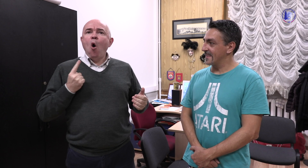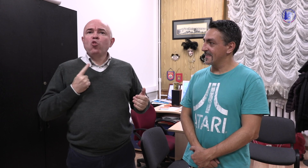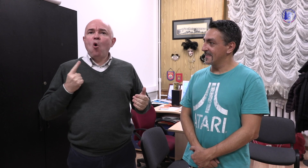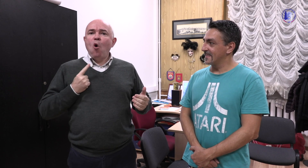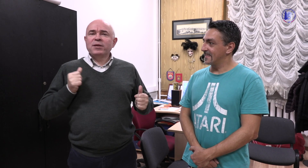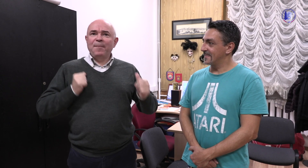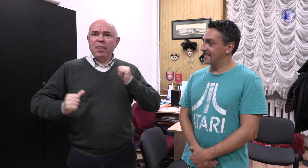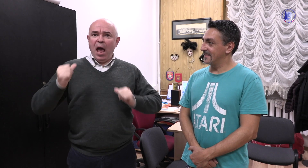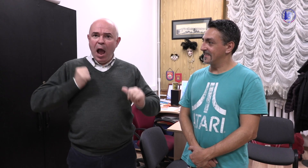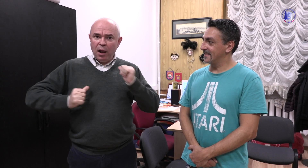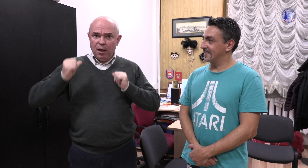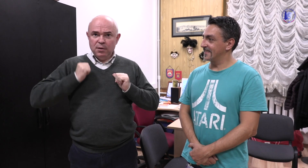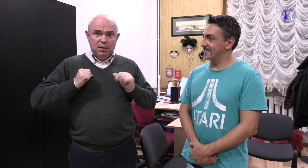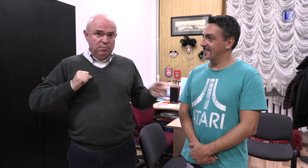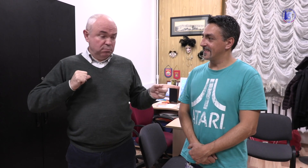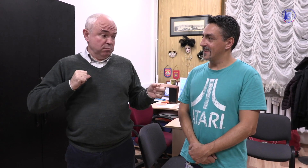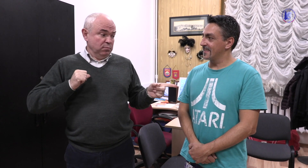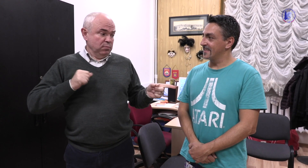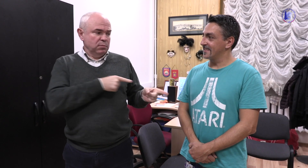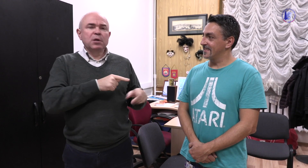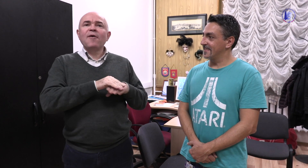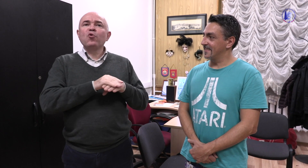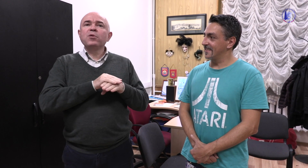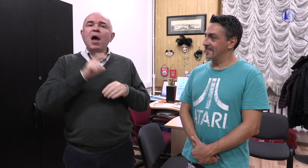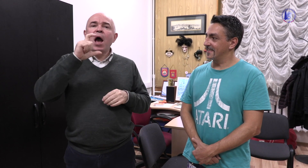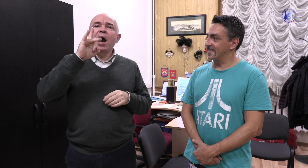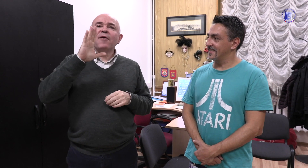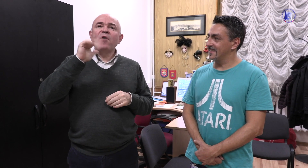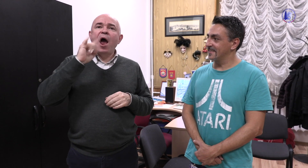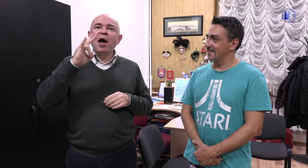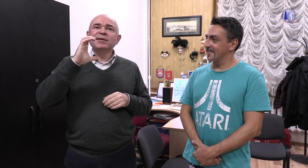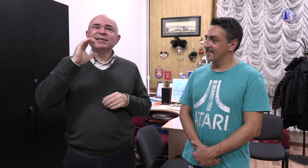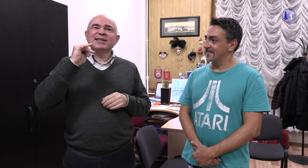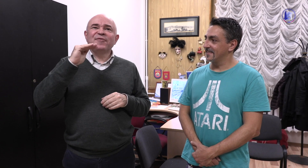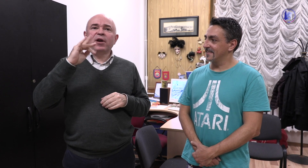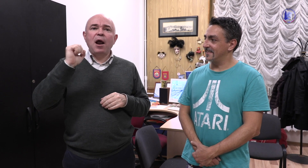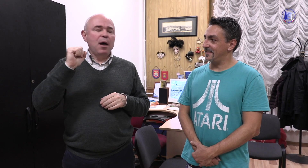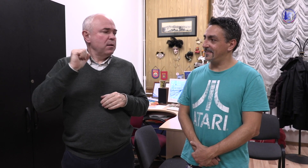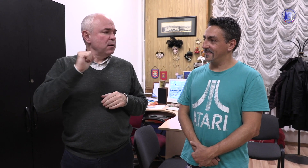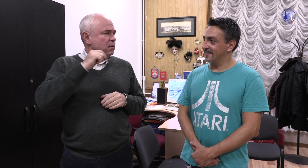в моноспектакле. Его зовут Эрван Сифра.